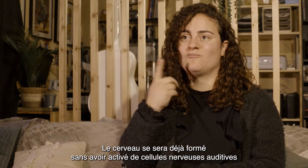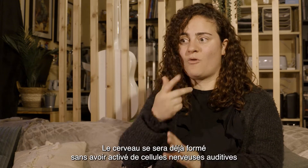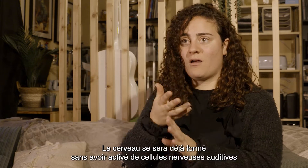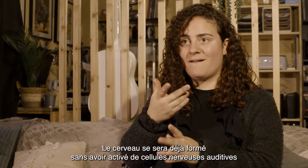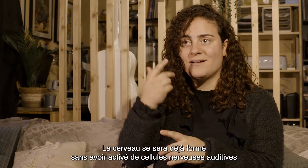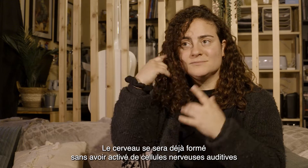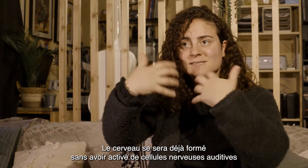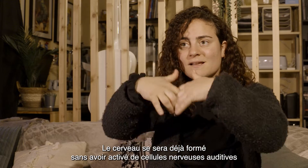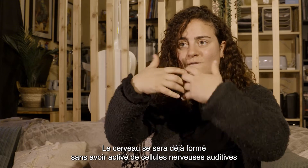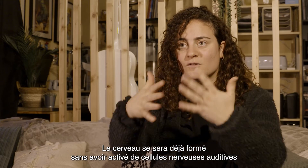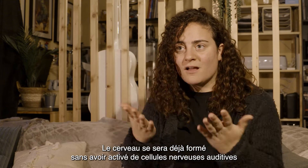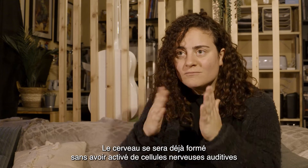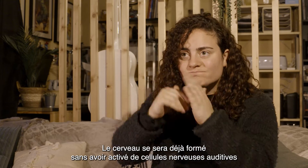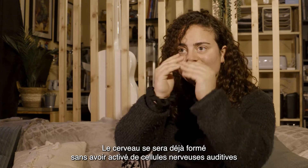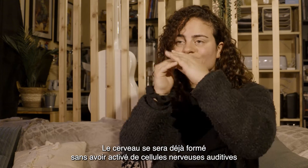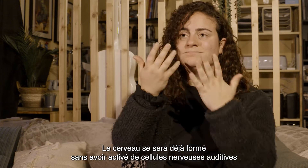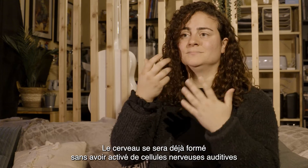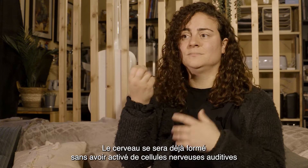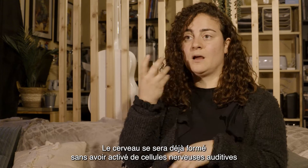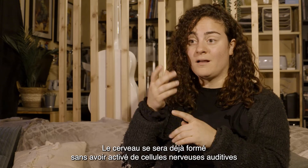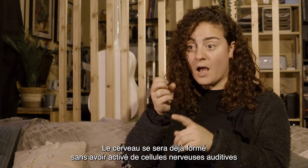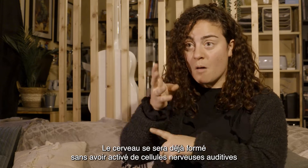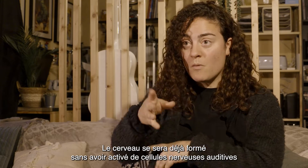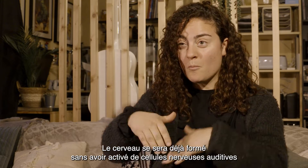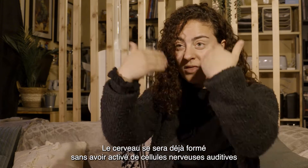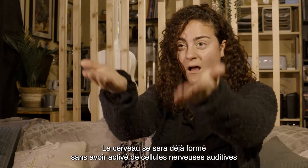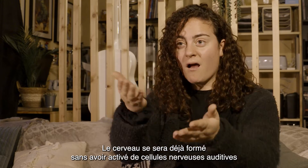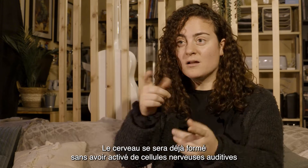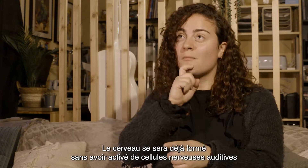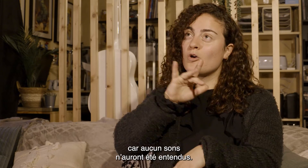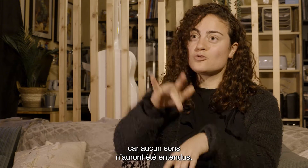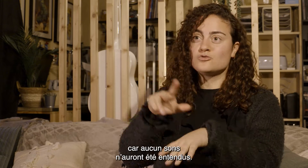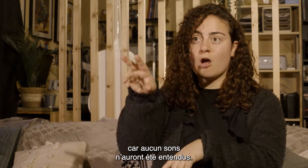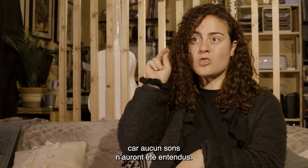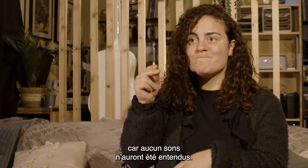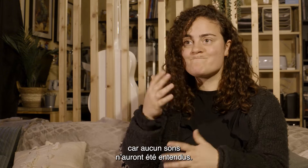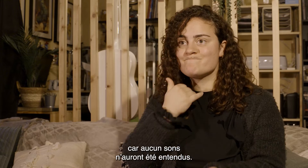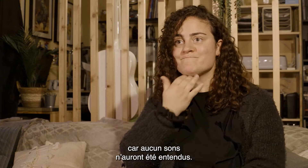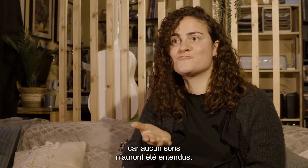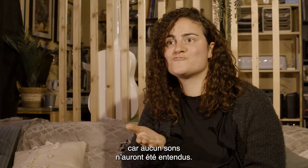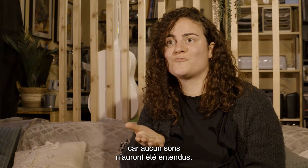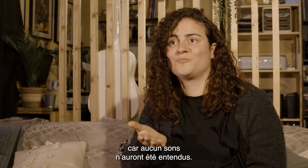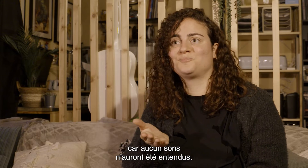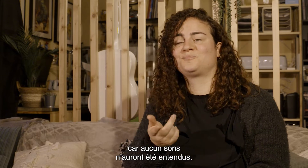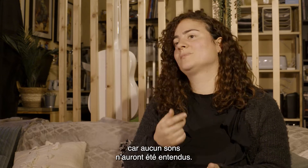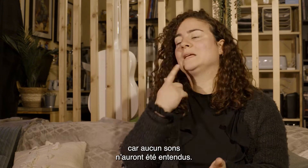Le cerveau se sera déjà formé sans avoir activé de cellules nerveuses auditives car aucun sons n’auront été entendus.